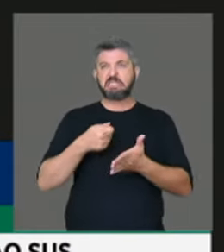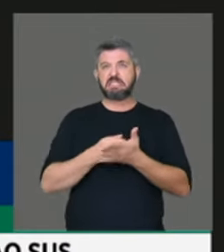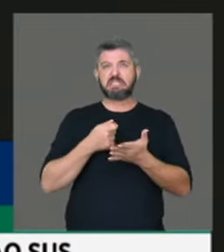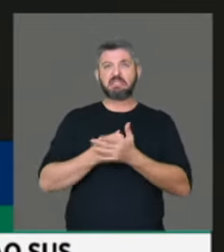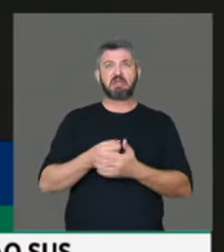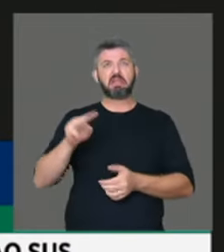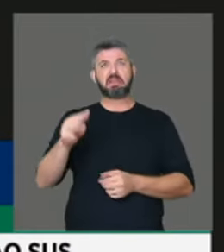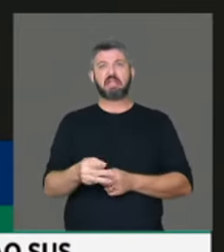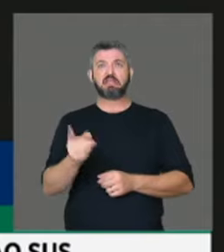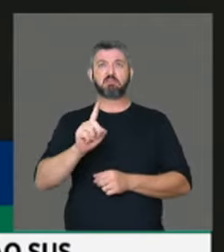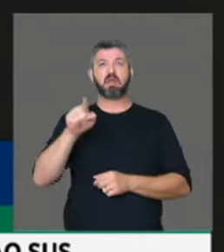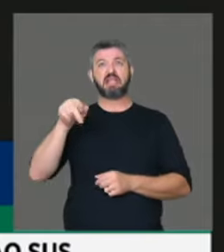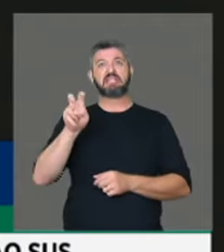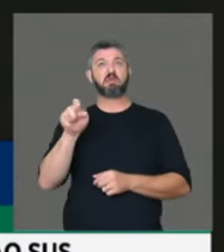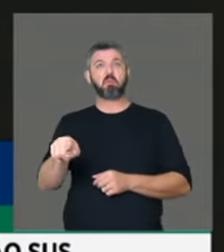REAIS, É 5, 8, 10 MIL REAIS,